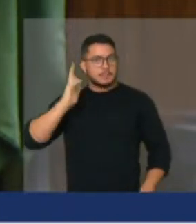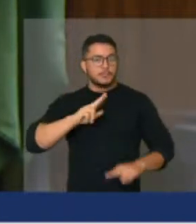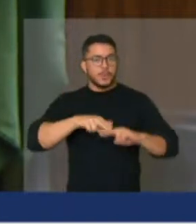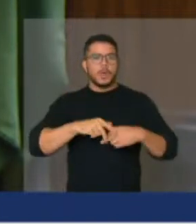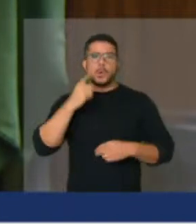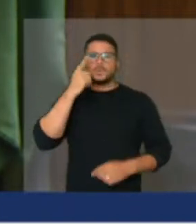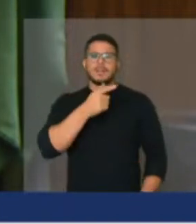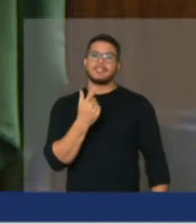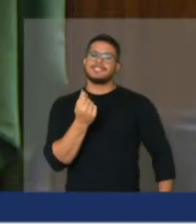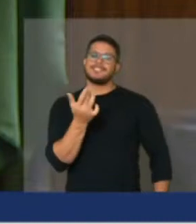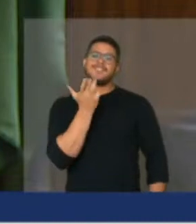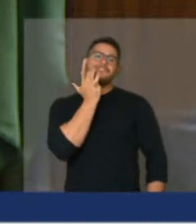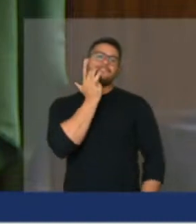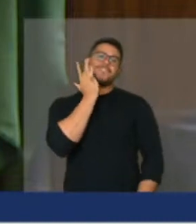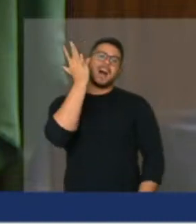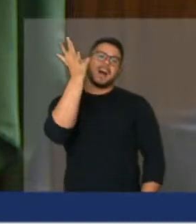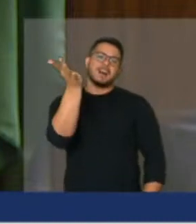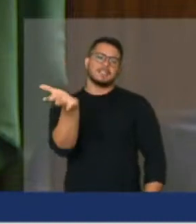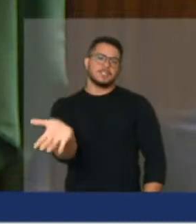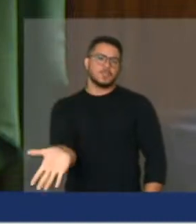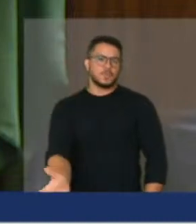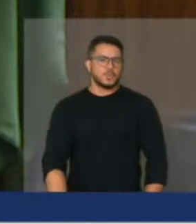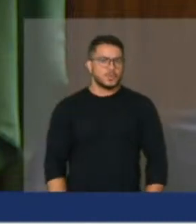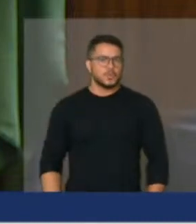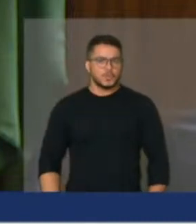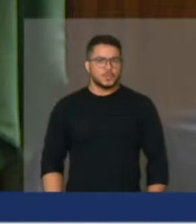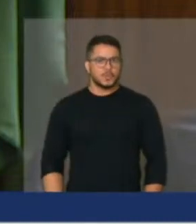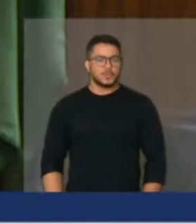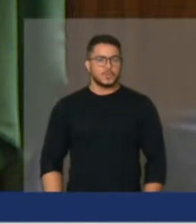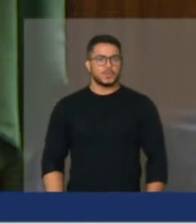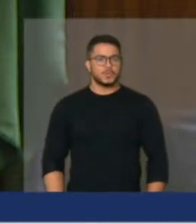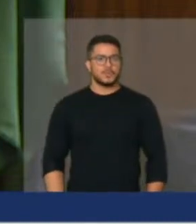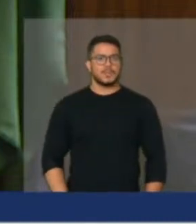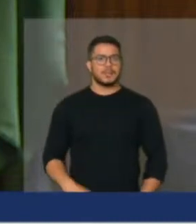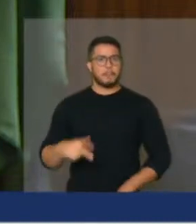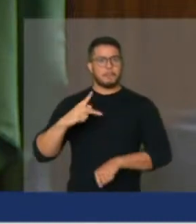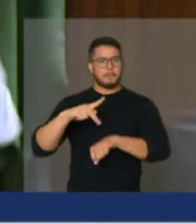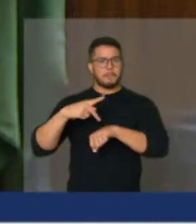EM PARAÍSO FISCAL, ENQUANTO O POVO ESTÁ VIVENDO AQUI O SEU INFERNO ASTRAL PELO